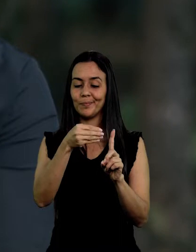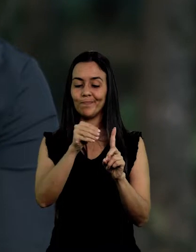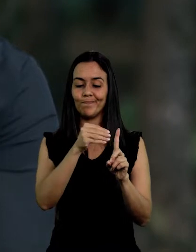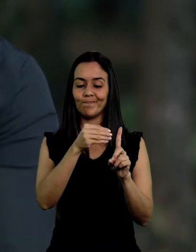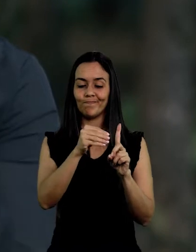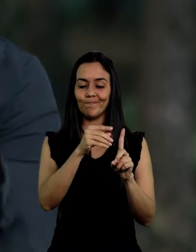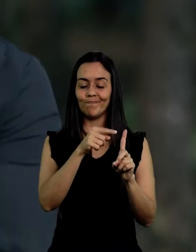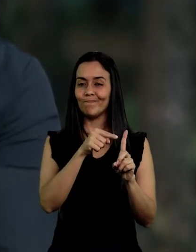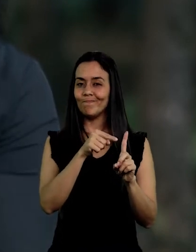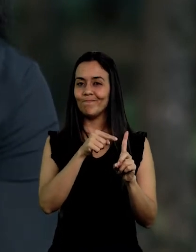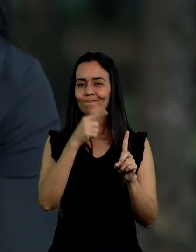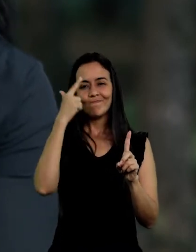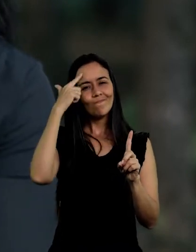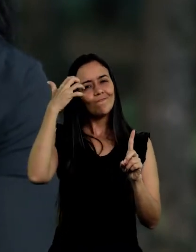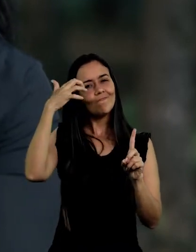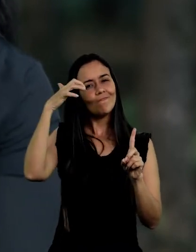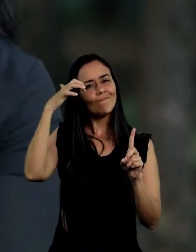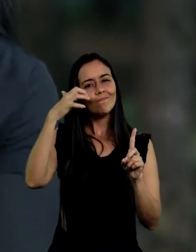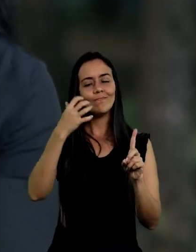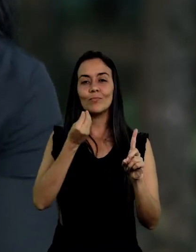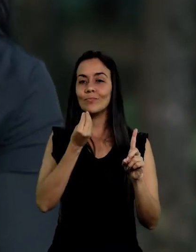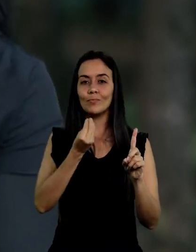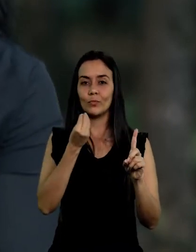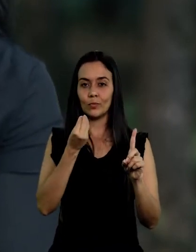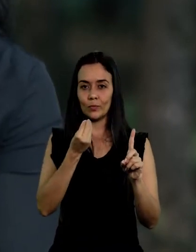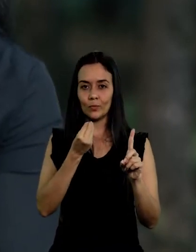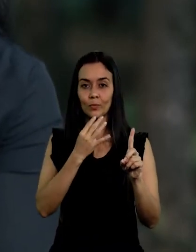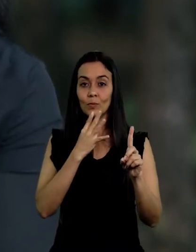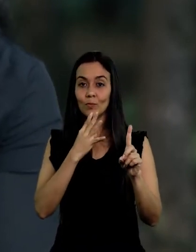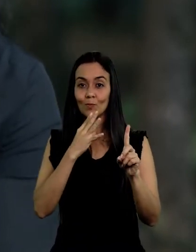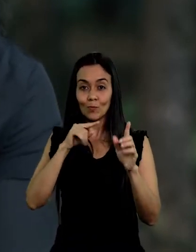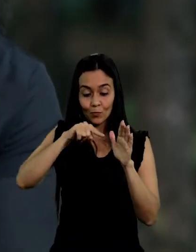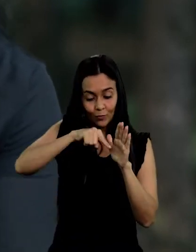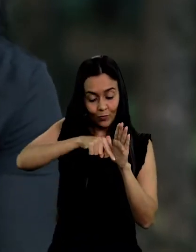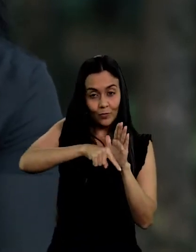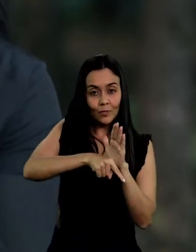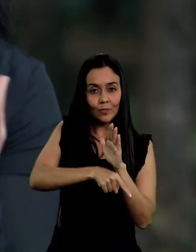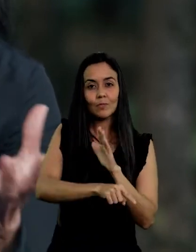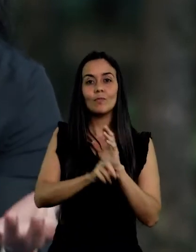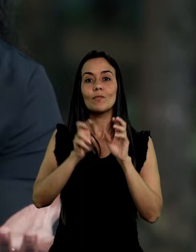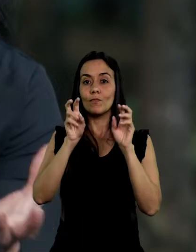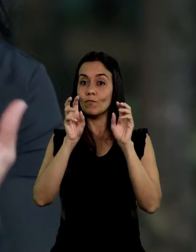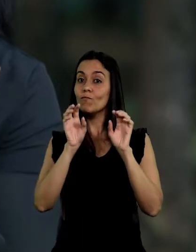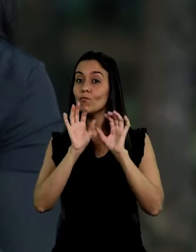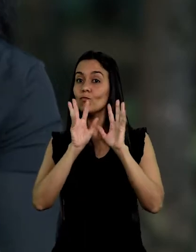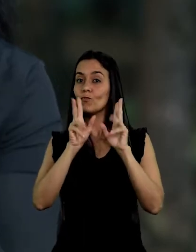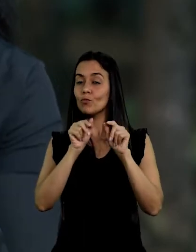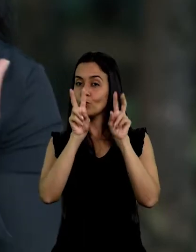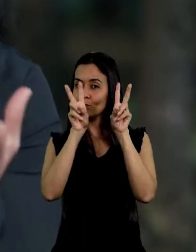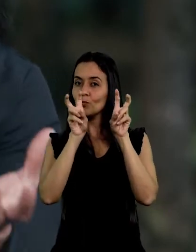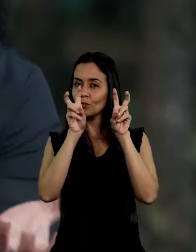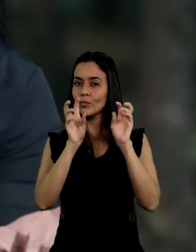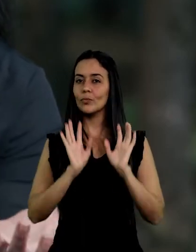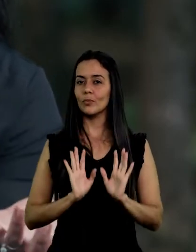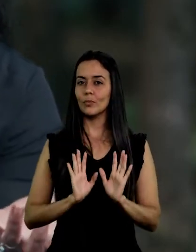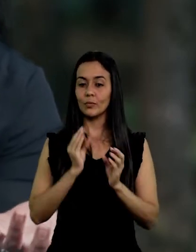que têm ainda menos recursos de debater, de julgar se uma informação tem qualidade ou se não tem.